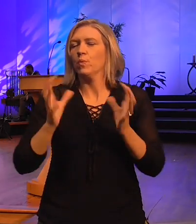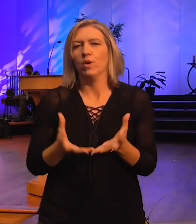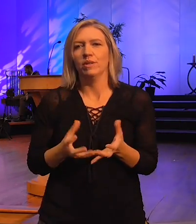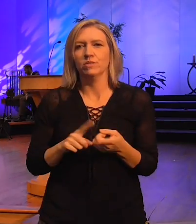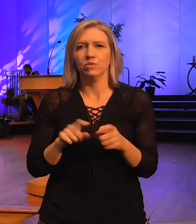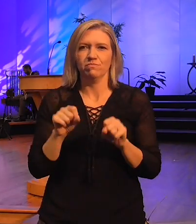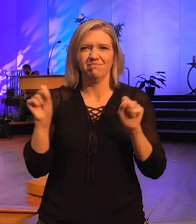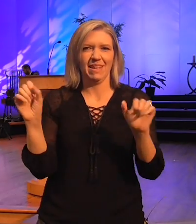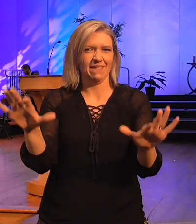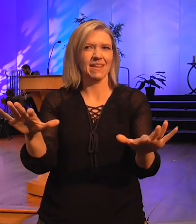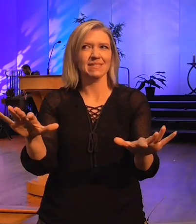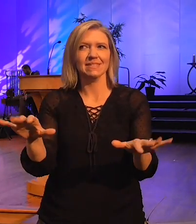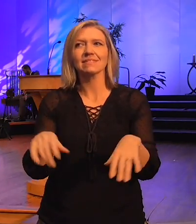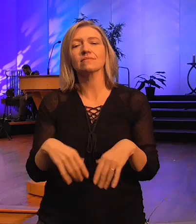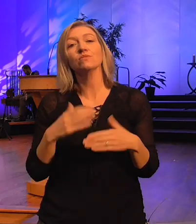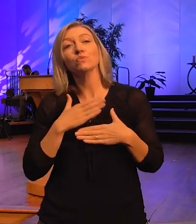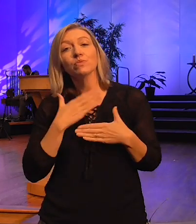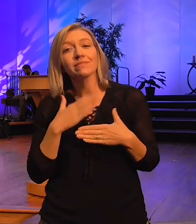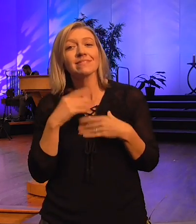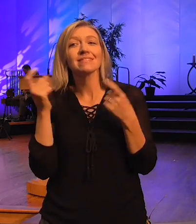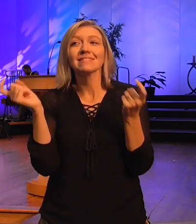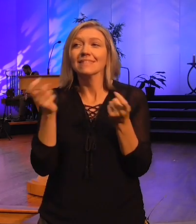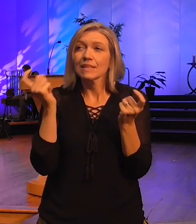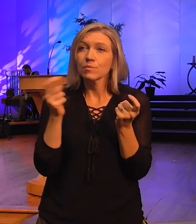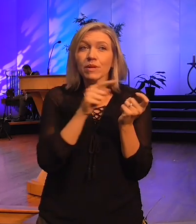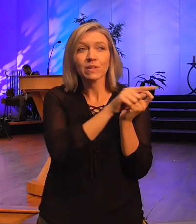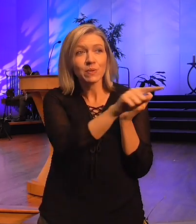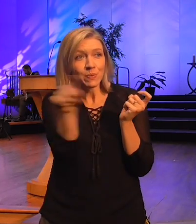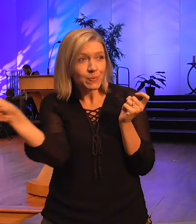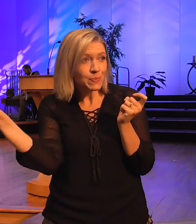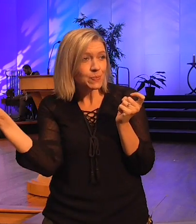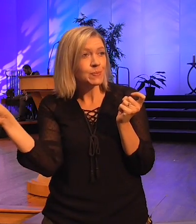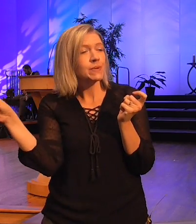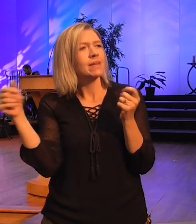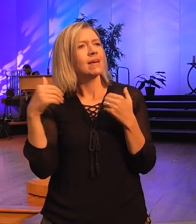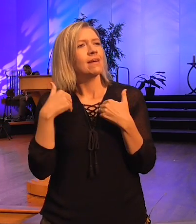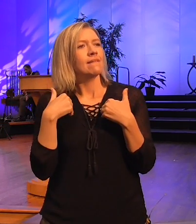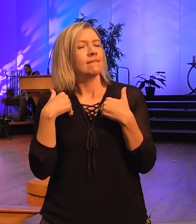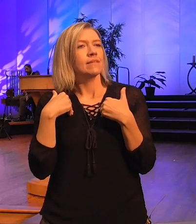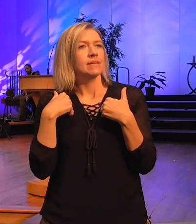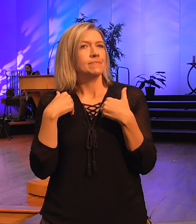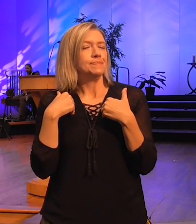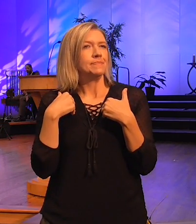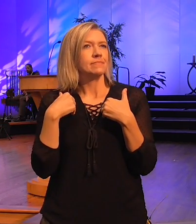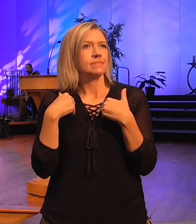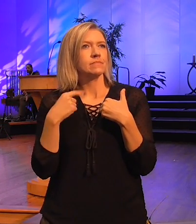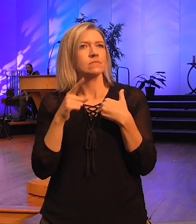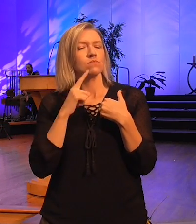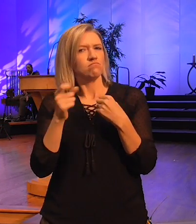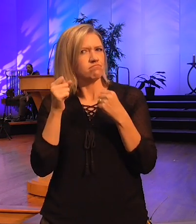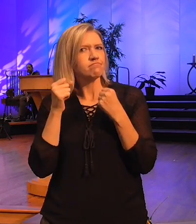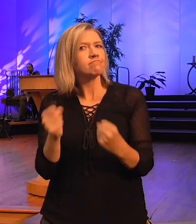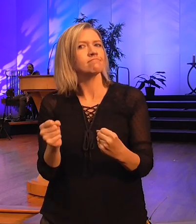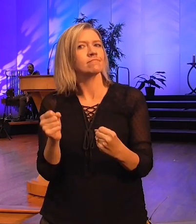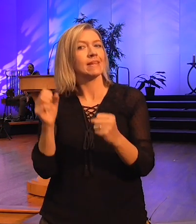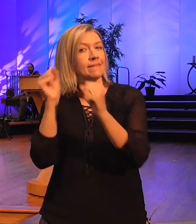conscientemente y con tanta alegría te celebramos y tenemos una visión y misión convincentes que son